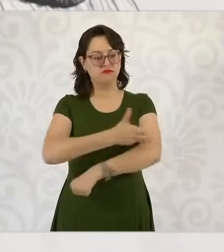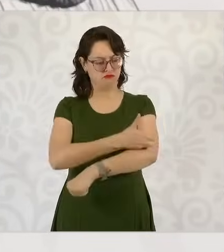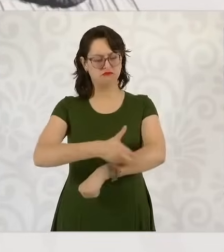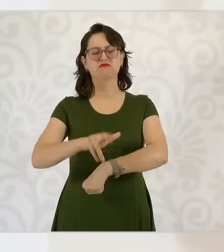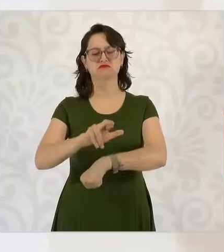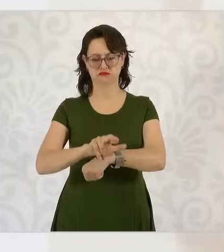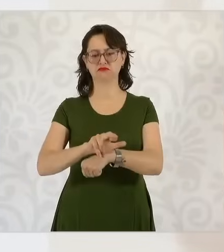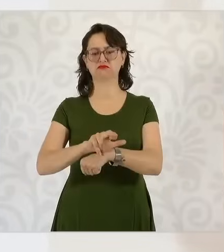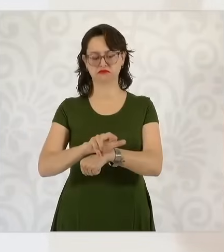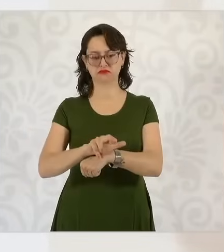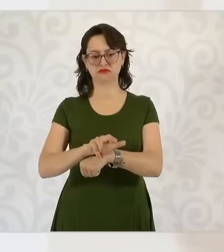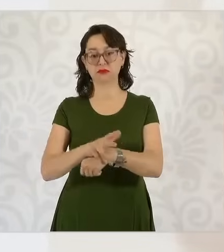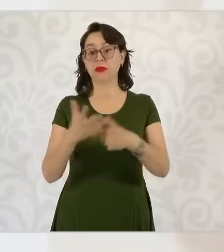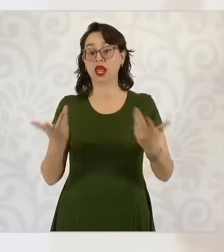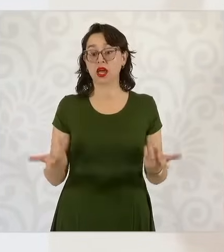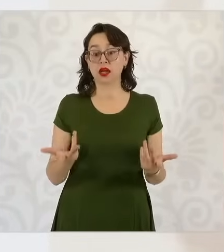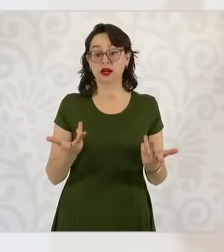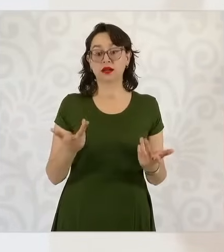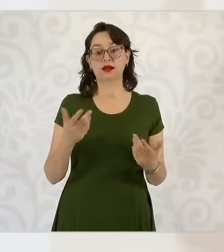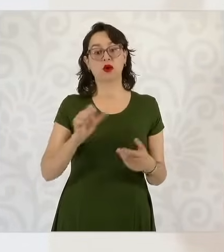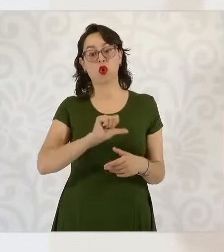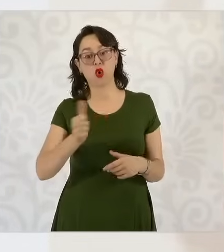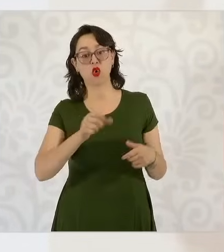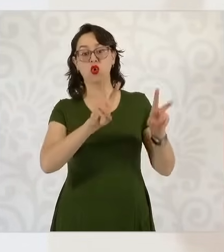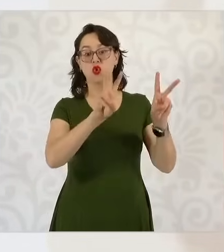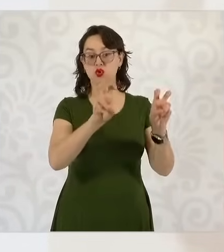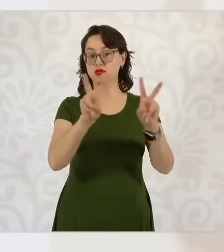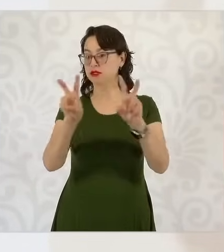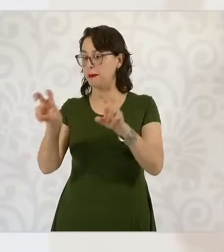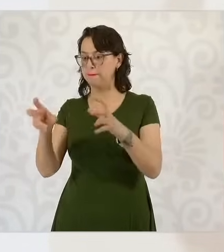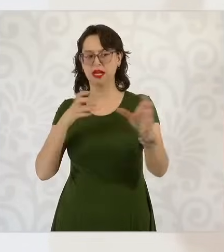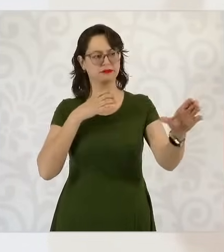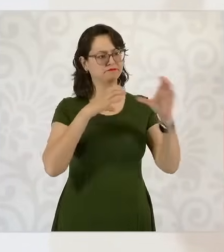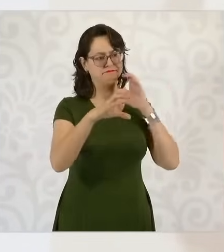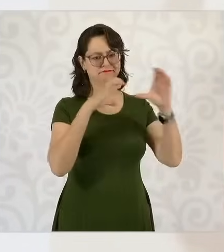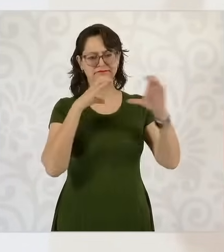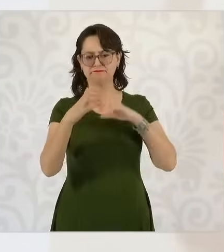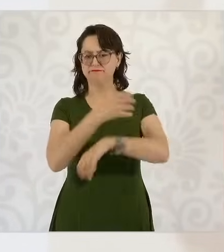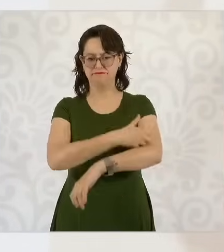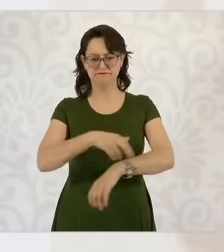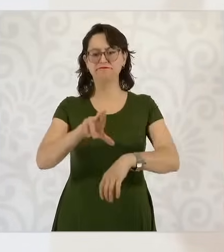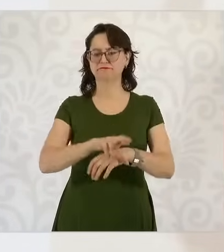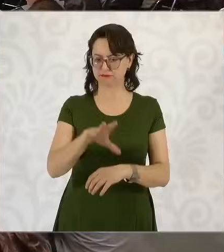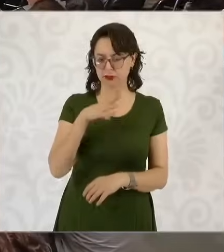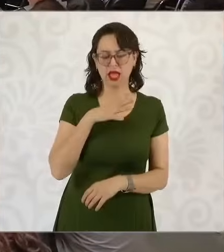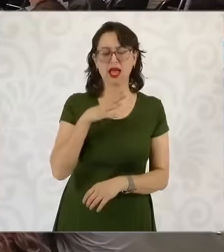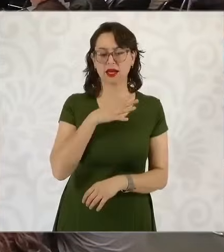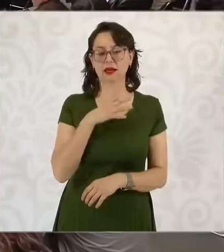entonces en este en otros casos hay colaboración hay coordinación pero con